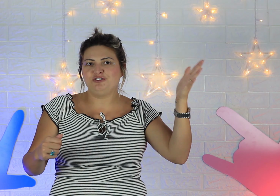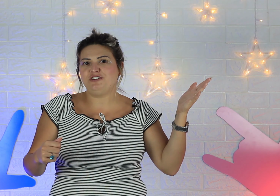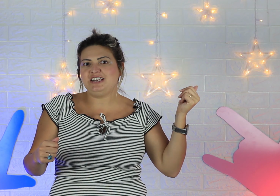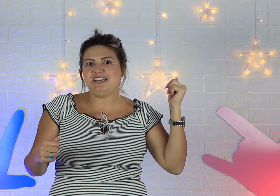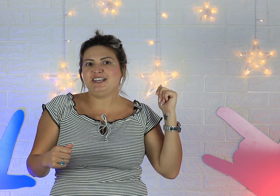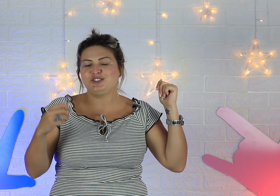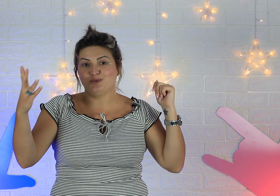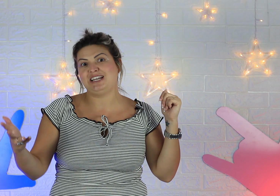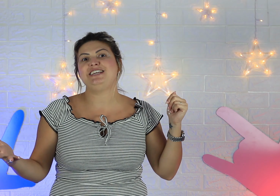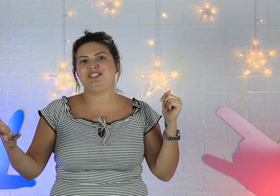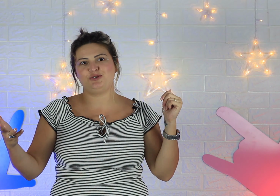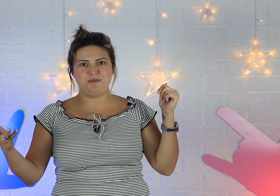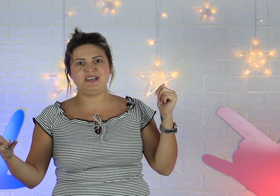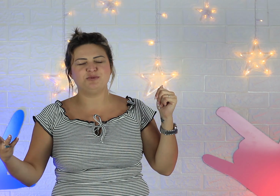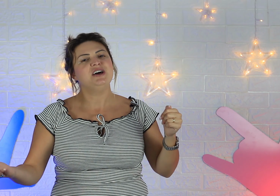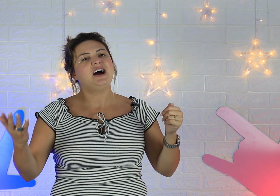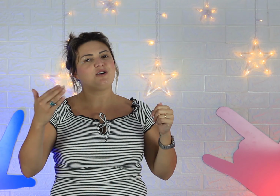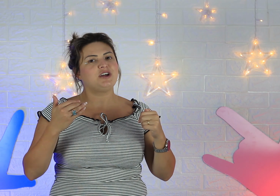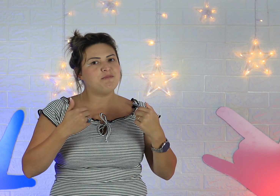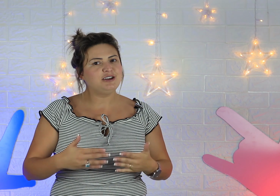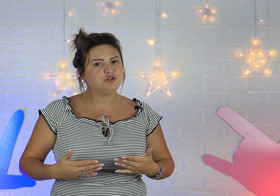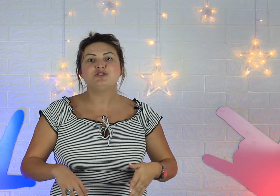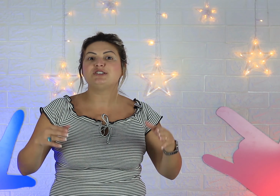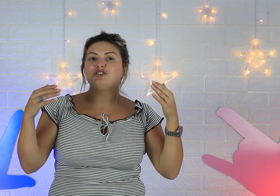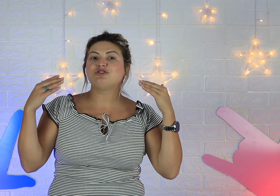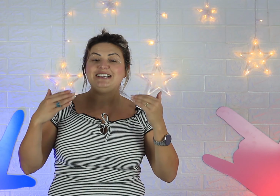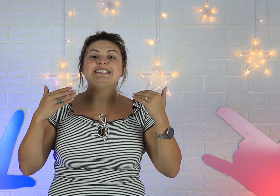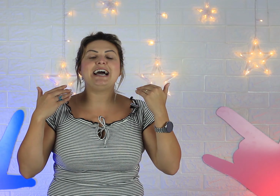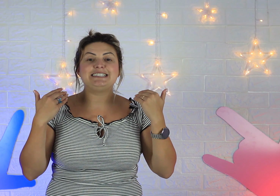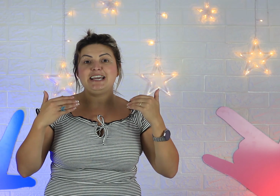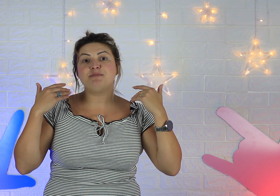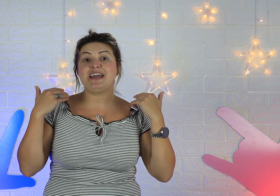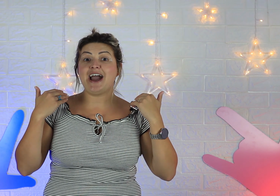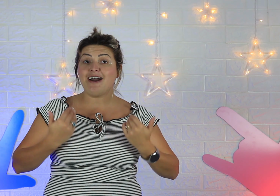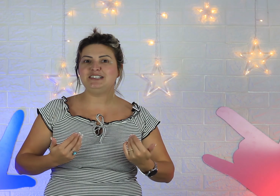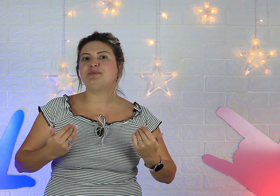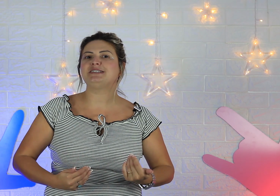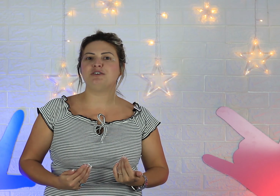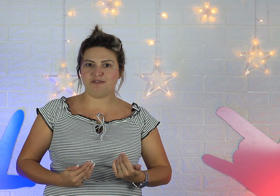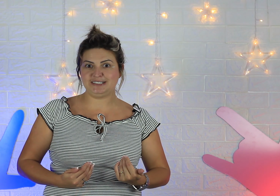gente tá falando feliz ou triste não é mesmo agora para os outros a gente utiliza sempre a expressão